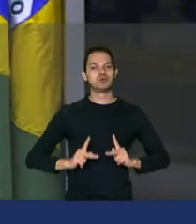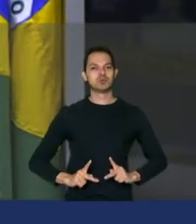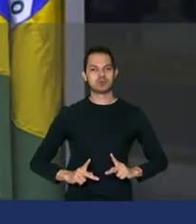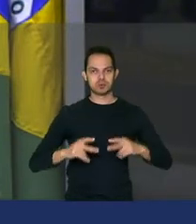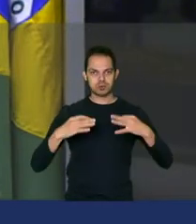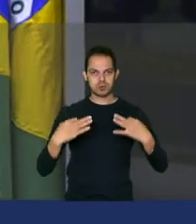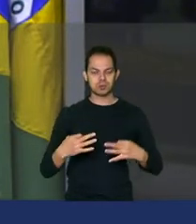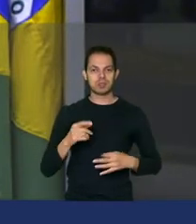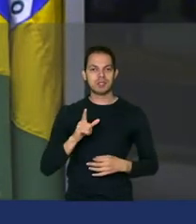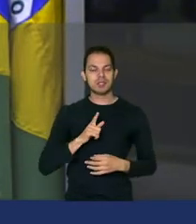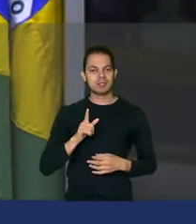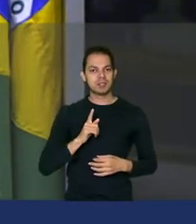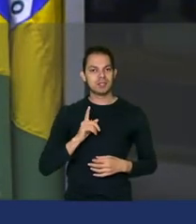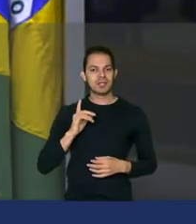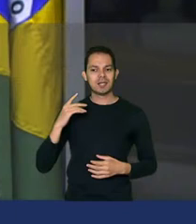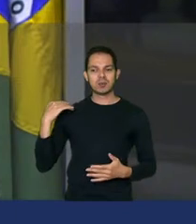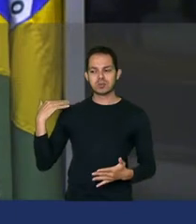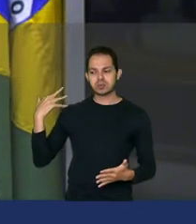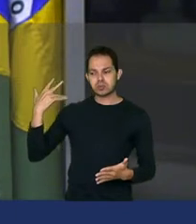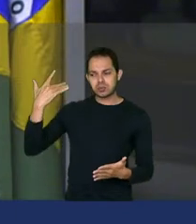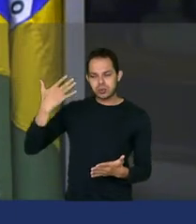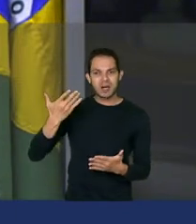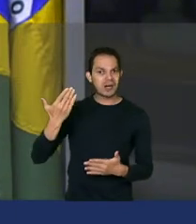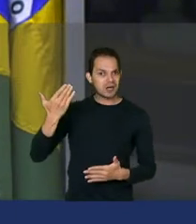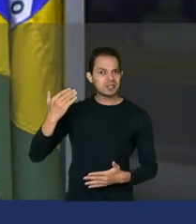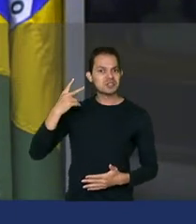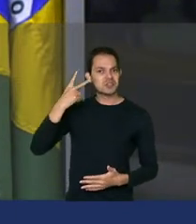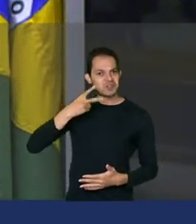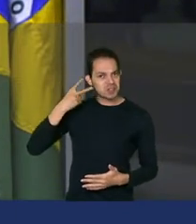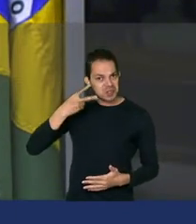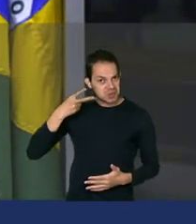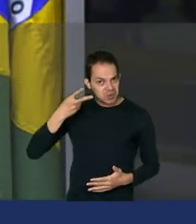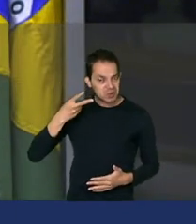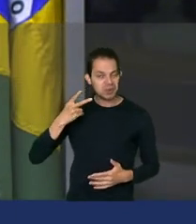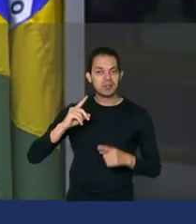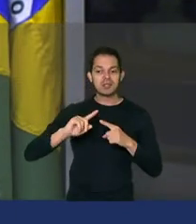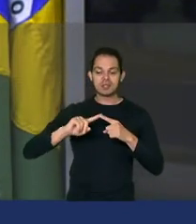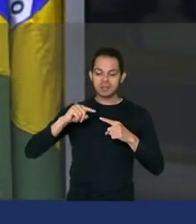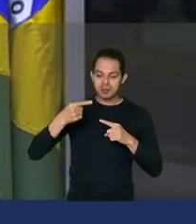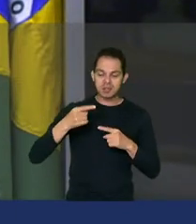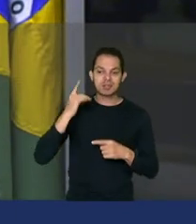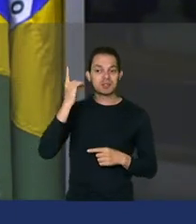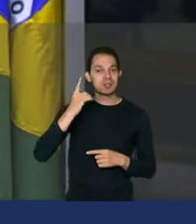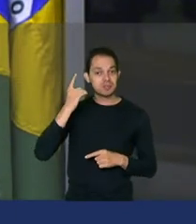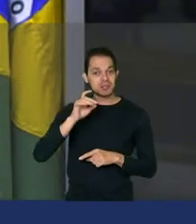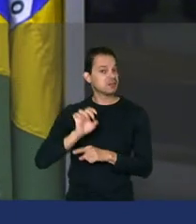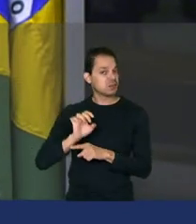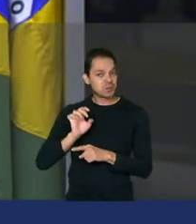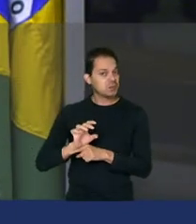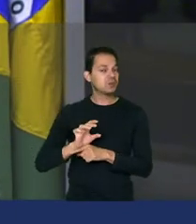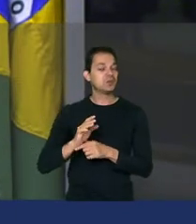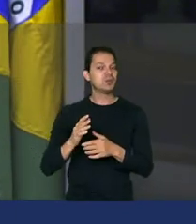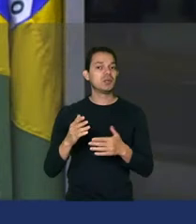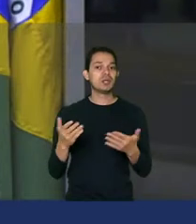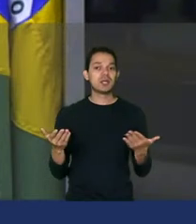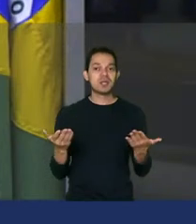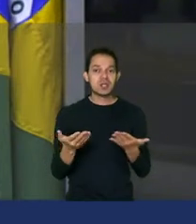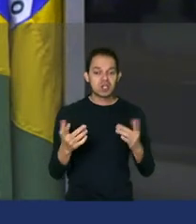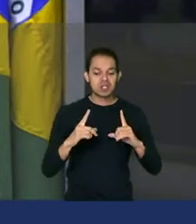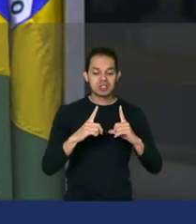TENHO PASSE EM BRASÍLIA SUBO SERVENTE, EU TENHO PASSE EM BRASÍLIA DE POSTURA. SEMPRE FUI ASSIM COMO VEREADOR, SEMPRE FUI ASSIM COMO DEPUTADO